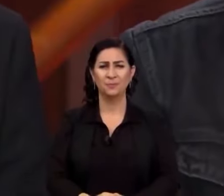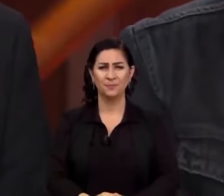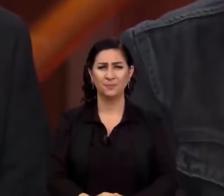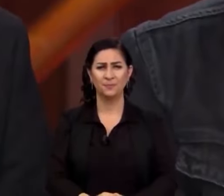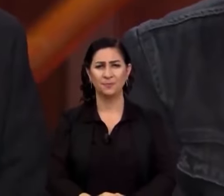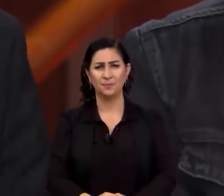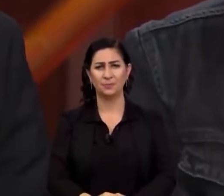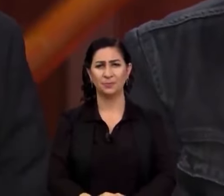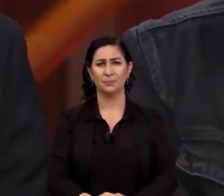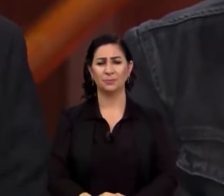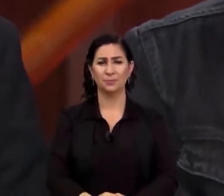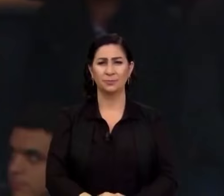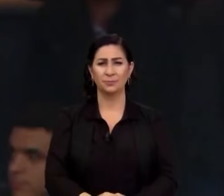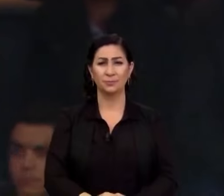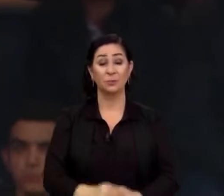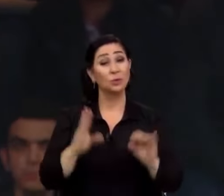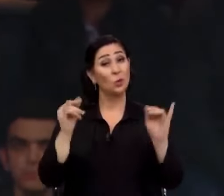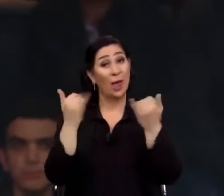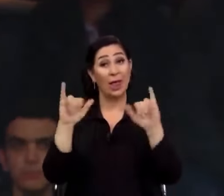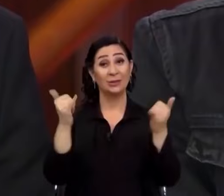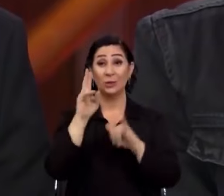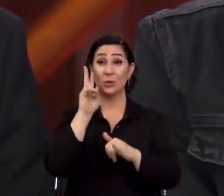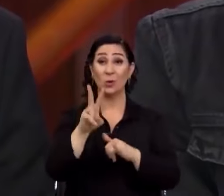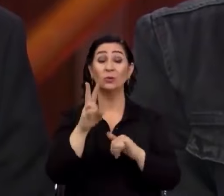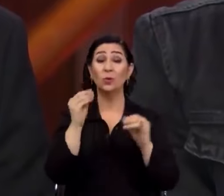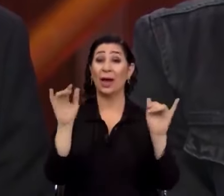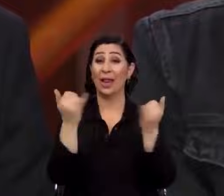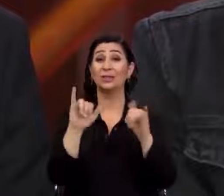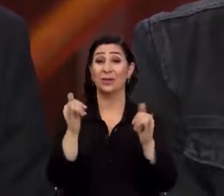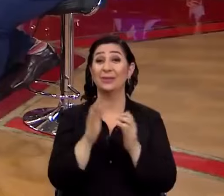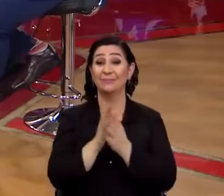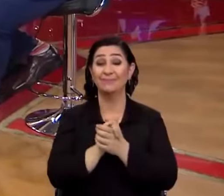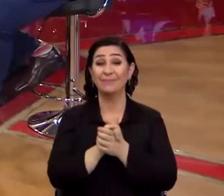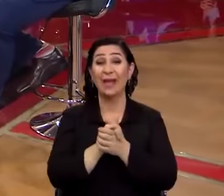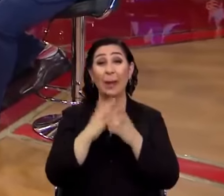veriyorum çok eğlenceli görünüyor eğlenceli oldu abi ya peki elinde silah